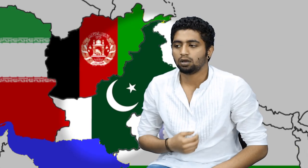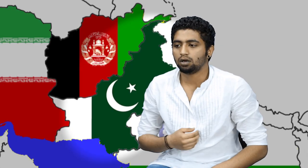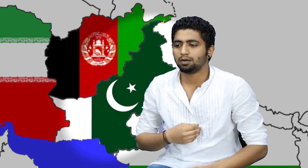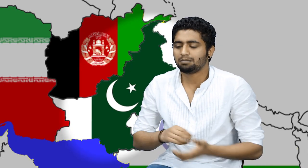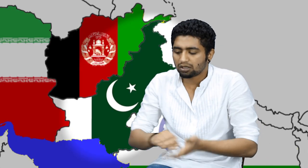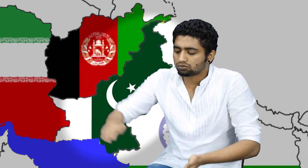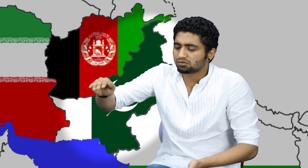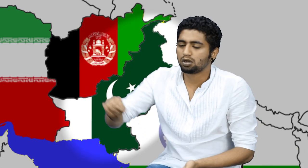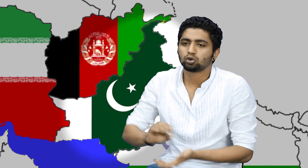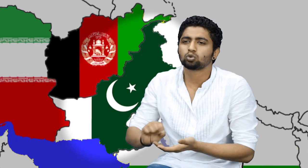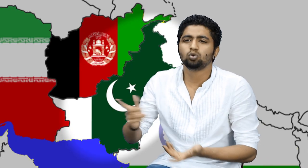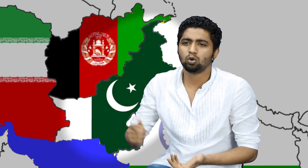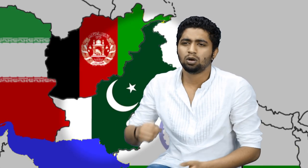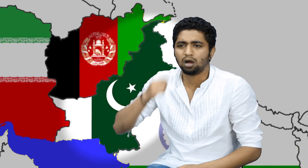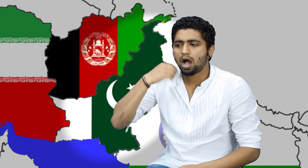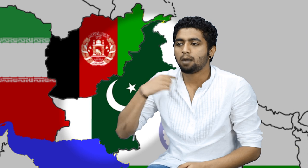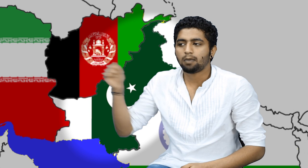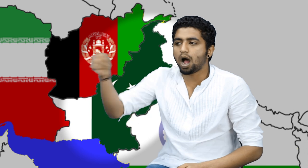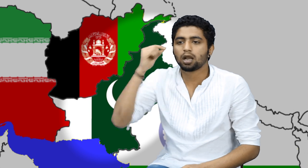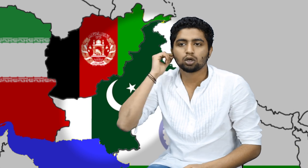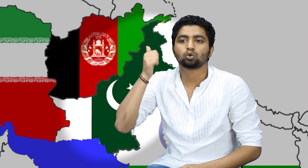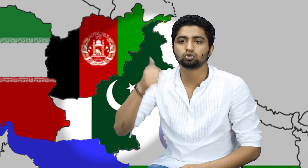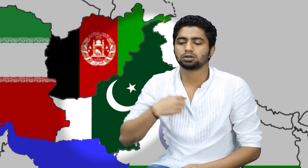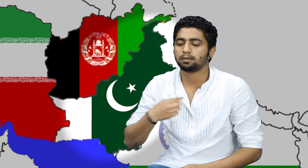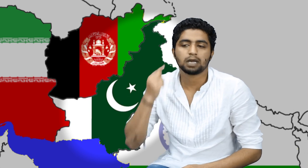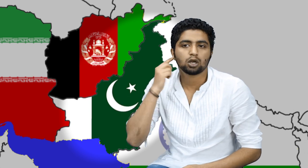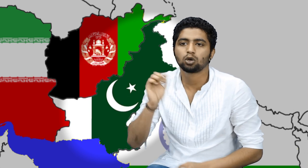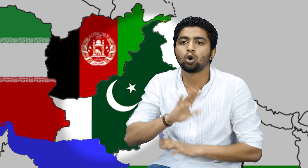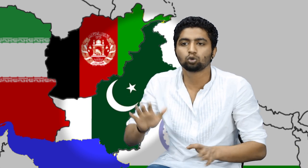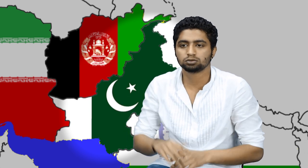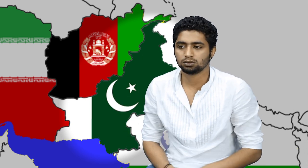In der Schule war ich der einzige Taube.